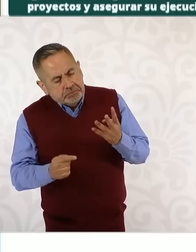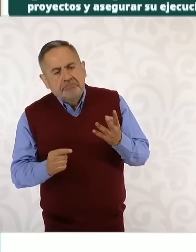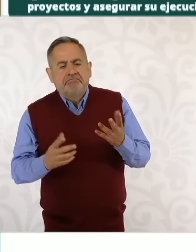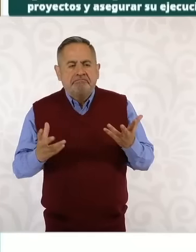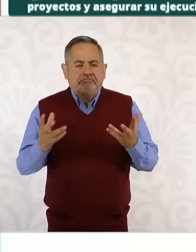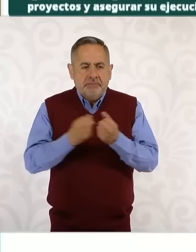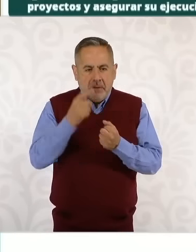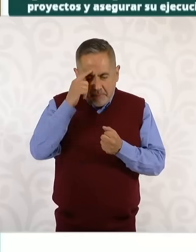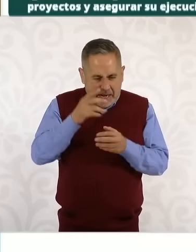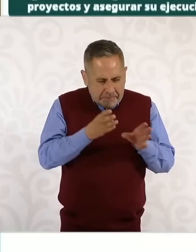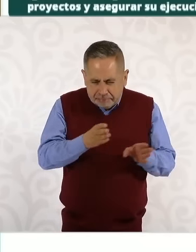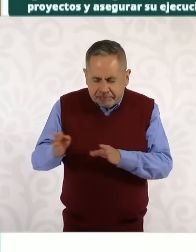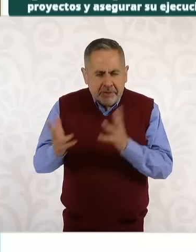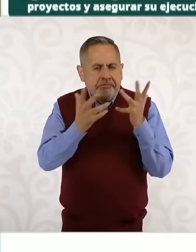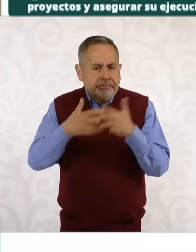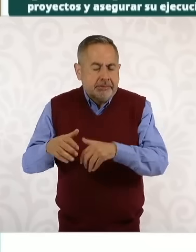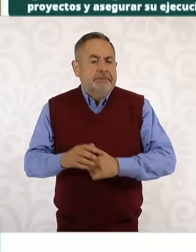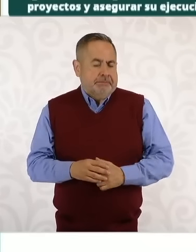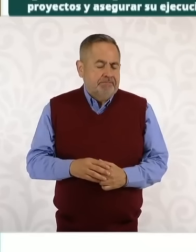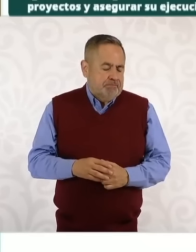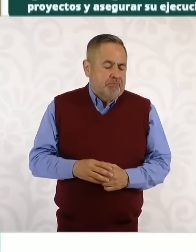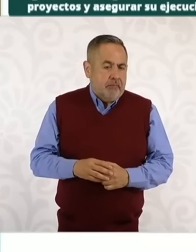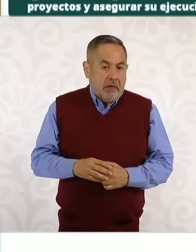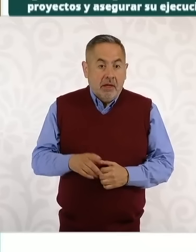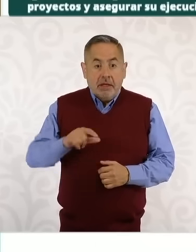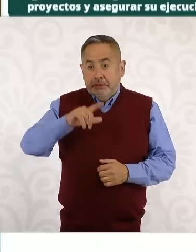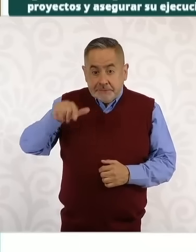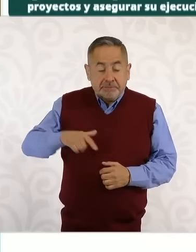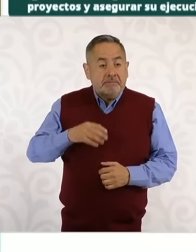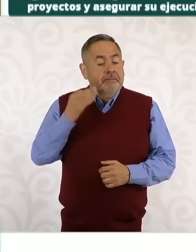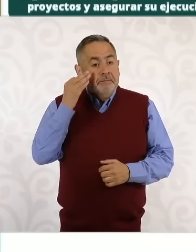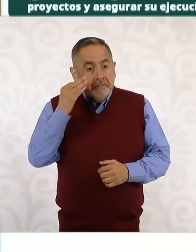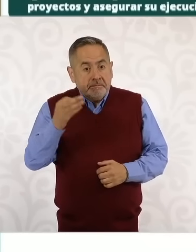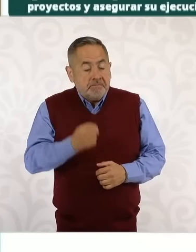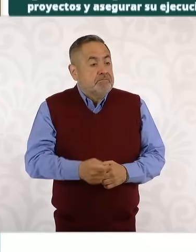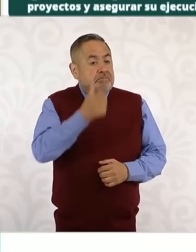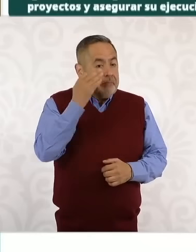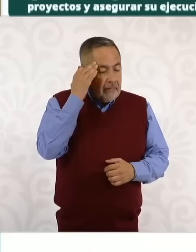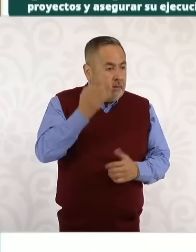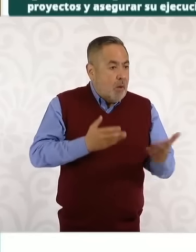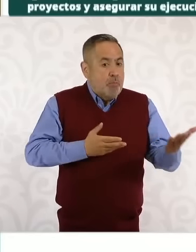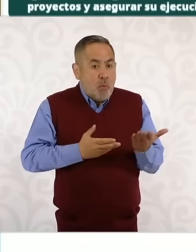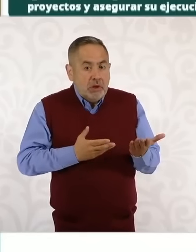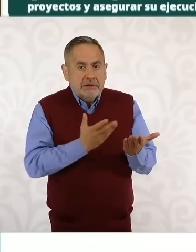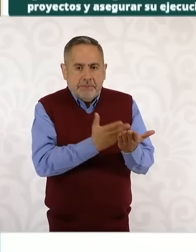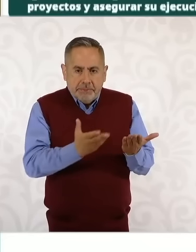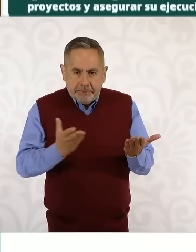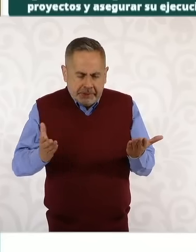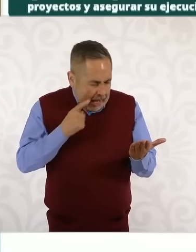planeación vinculante, se revisó que estas estas primeras eh propuestas de interés cumplieran con